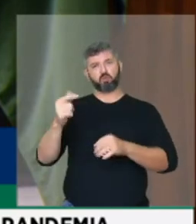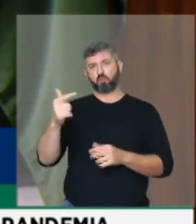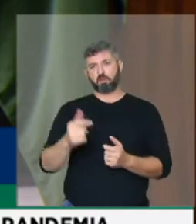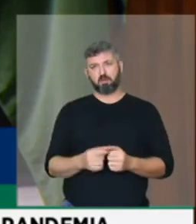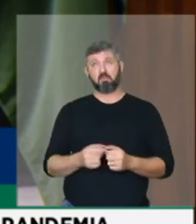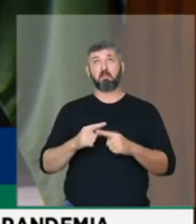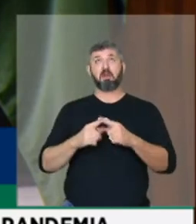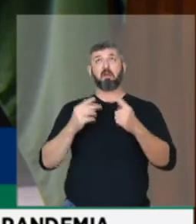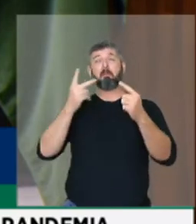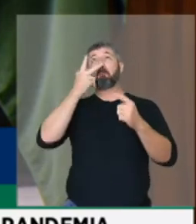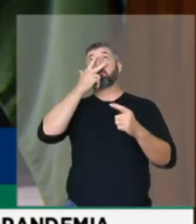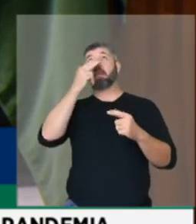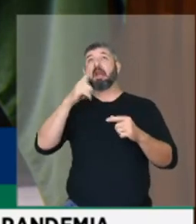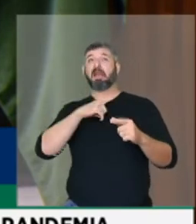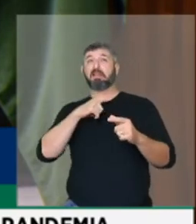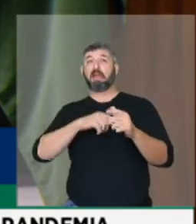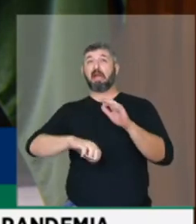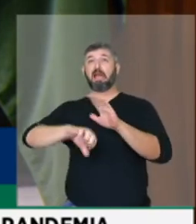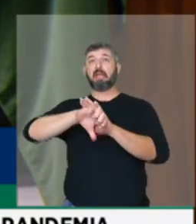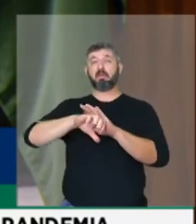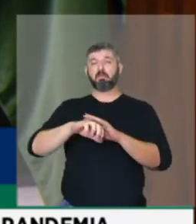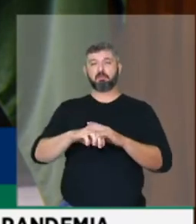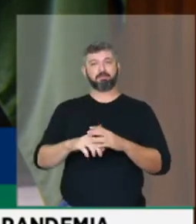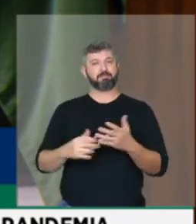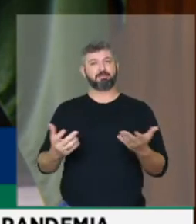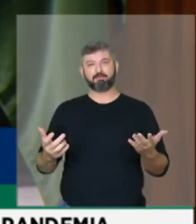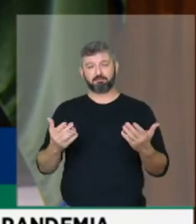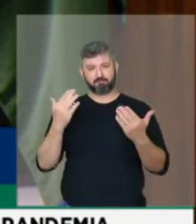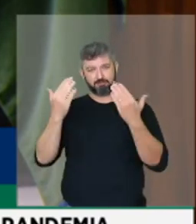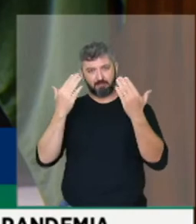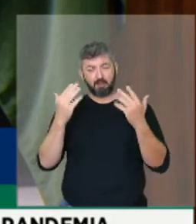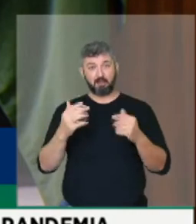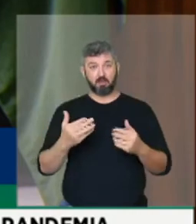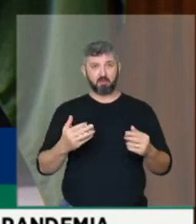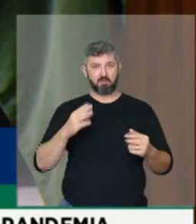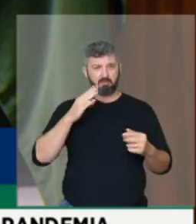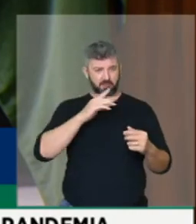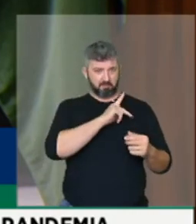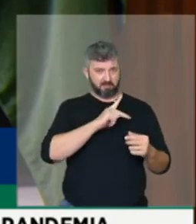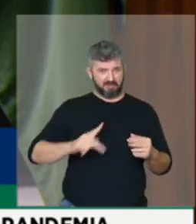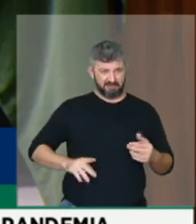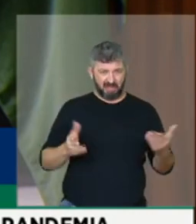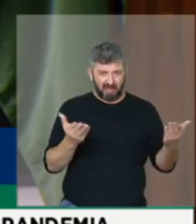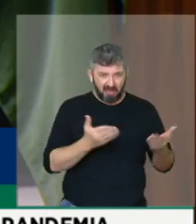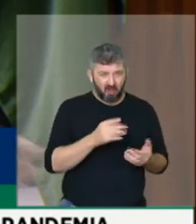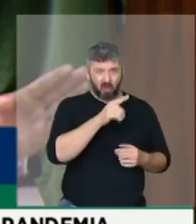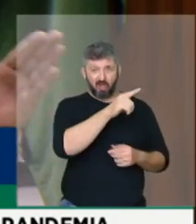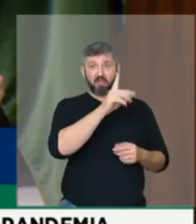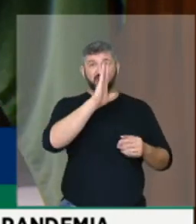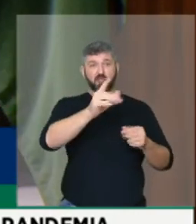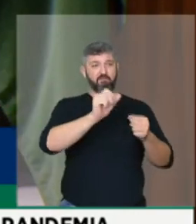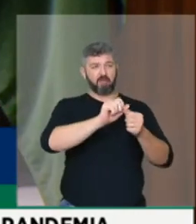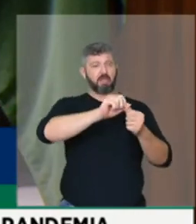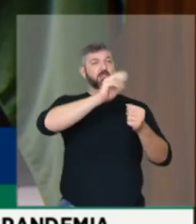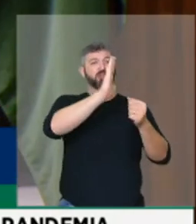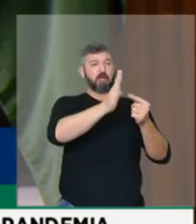SUPOSTO CRIME DE RESPONSABILIDADE. QUANDO A GENTE VÊ QUE O PRESIDENTE DA REPÚBLICA JÁ ESTÁ, ELE JÁ COMETEU TODOS OS CRIMES DE RESPONSABILIDADE PREVISTOS NA